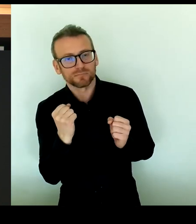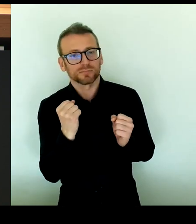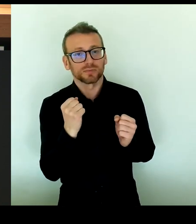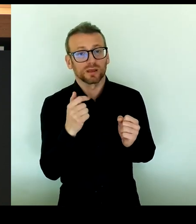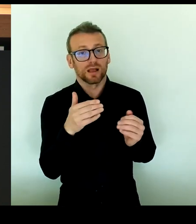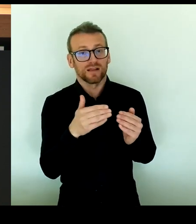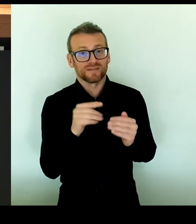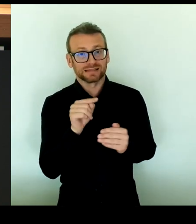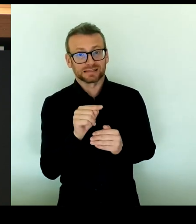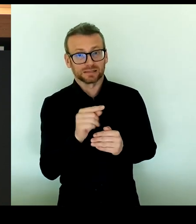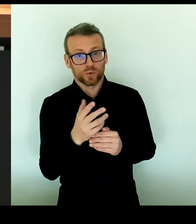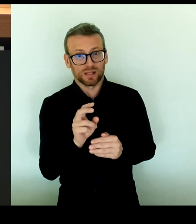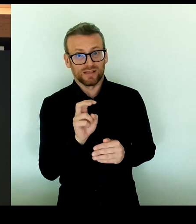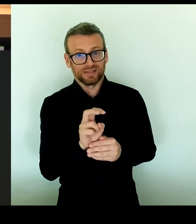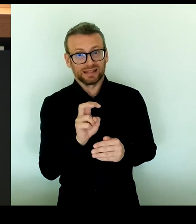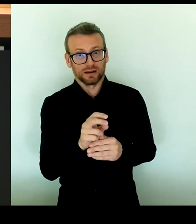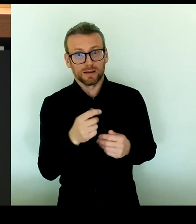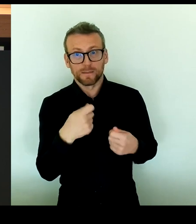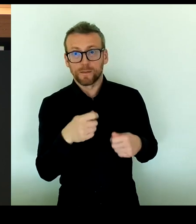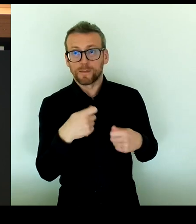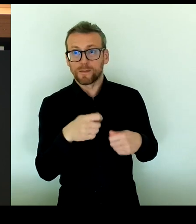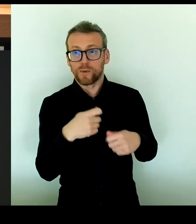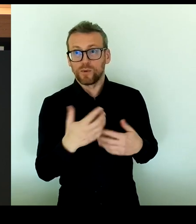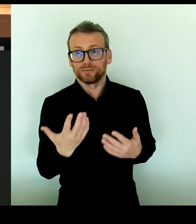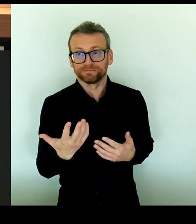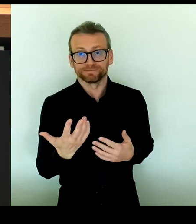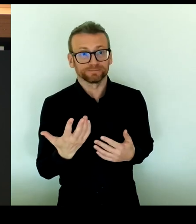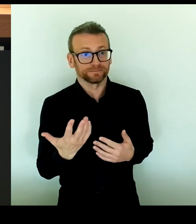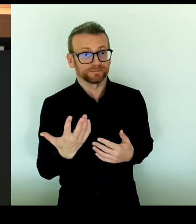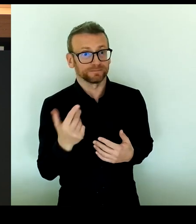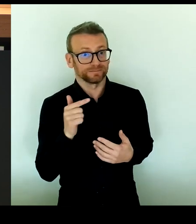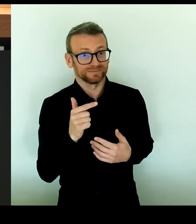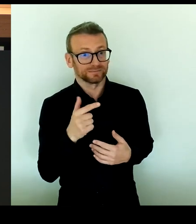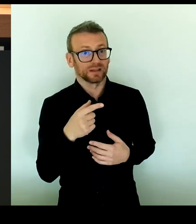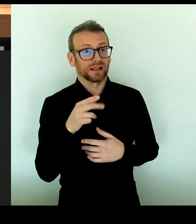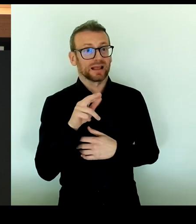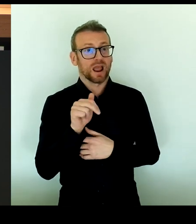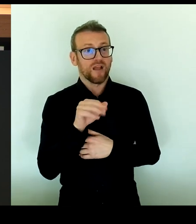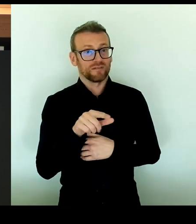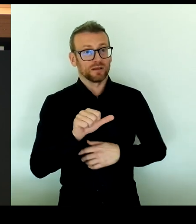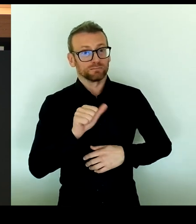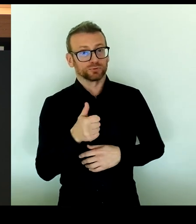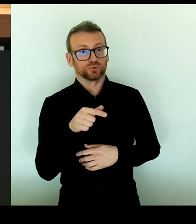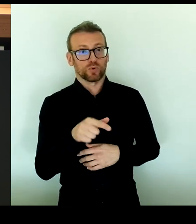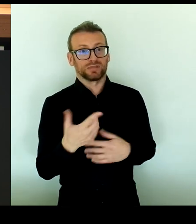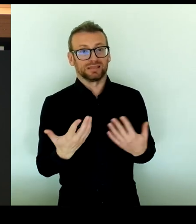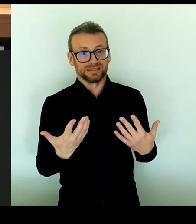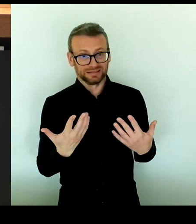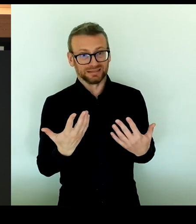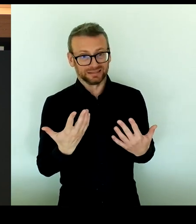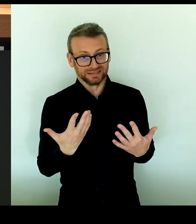oder geht, dass es nicht darum geht, das eine gegen das andere auszuspielen. Man muss Wohnungen bauen. Berlin muss viele Wohnungen